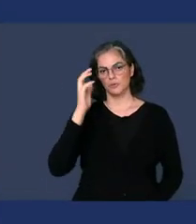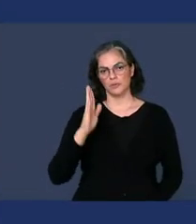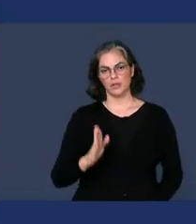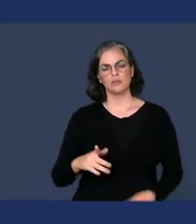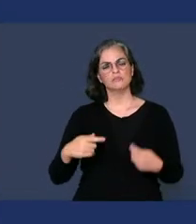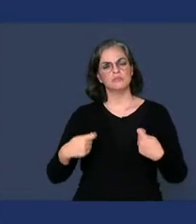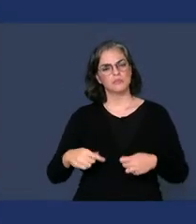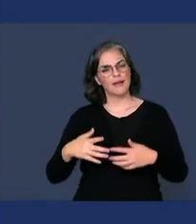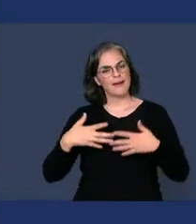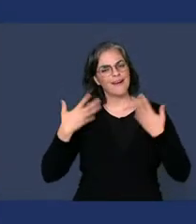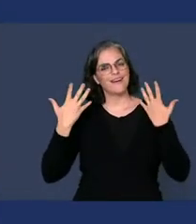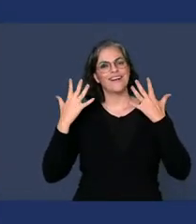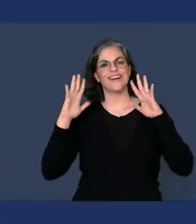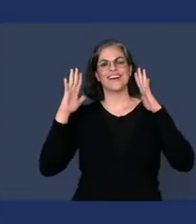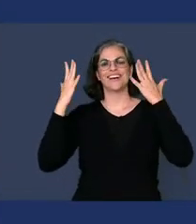CULTURA, É GRANDE PASSO PARA